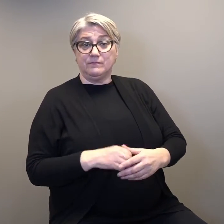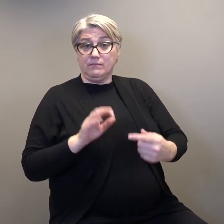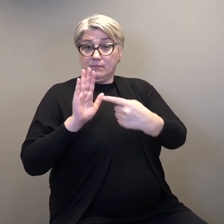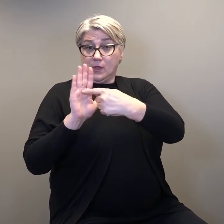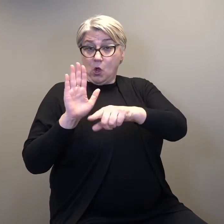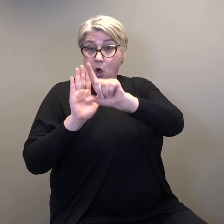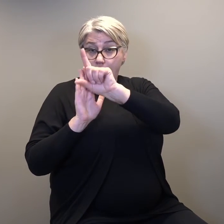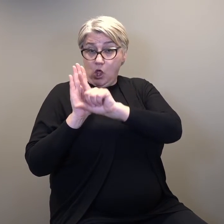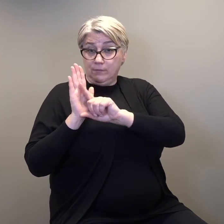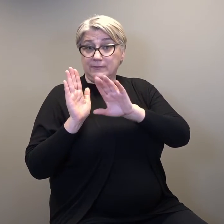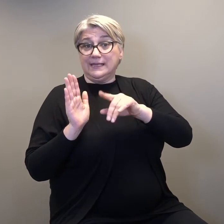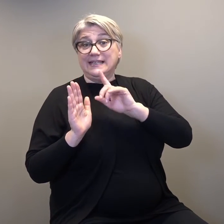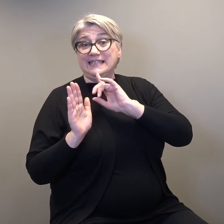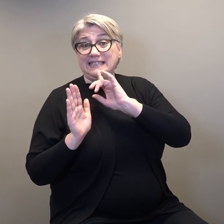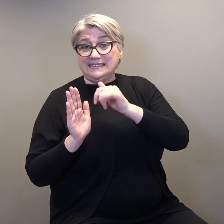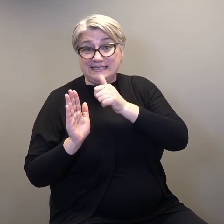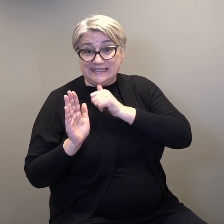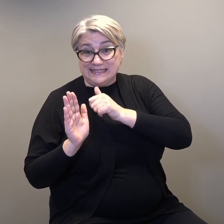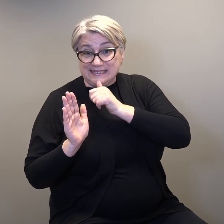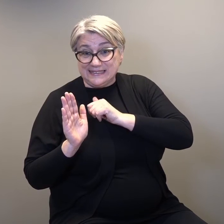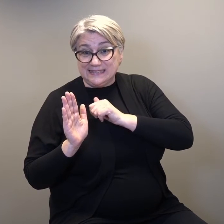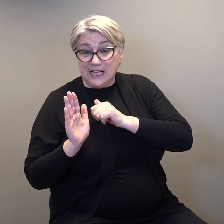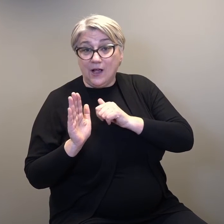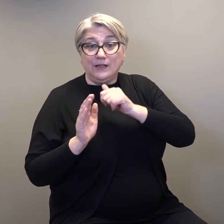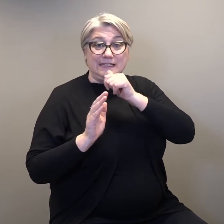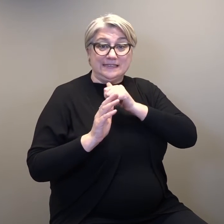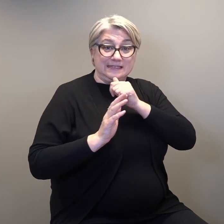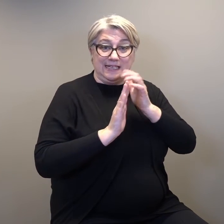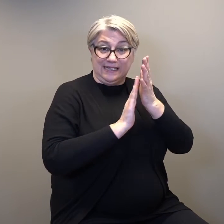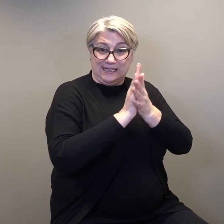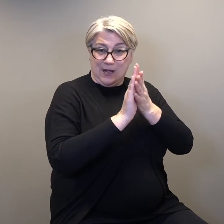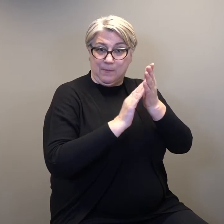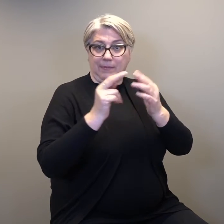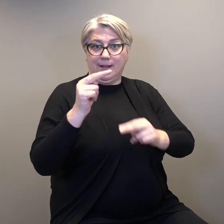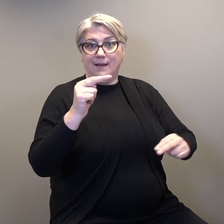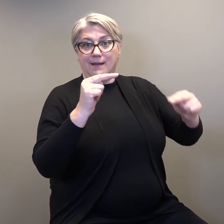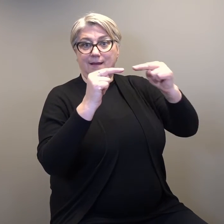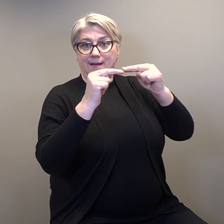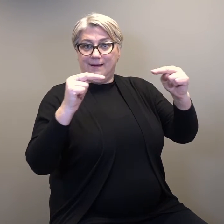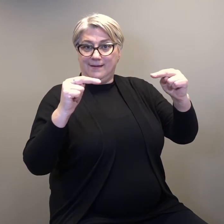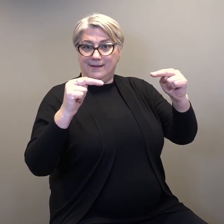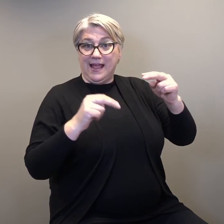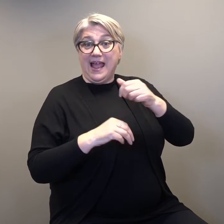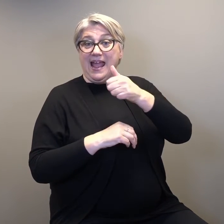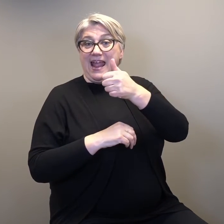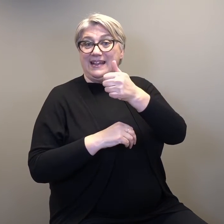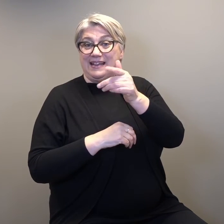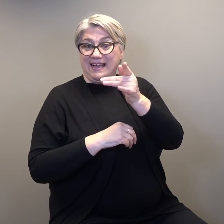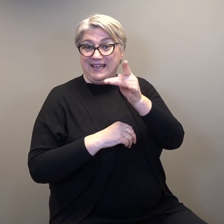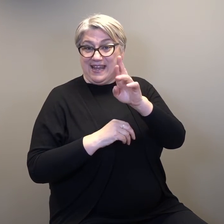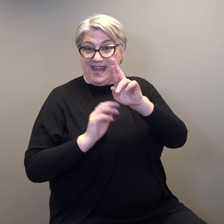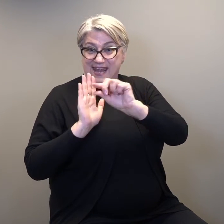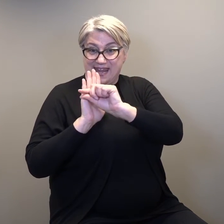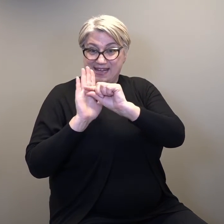Samkvæmt fyrstu grein laga um stöðu íslenskrar tunga og íslenskt táknmáls eru málin jafn rétthá.